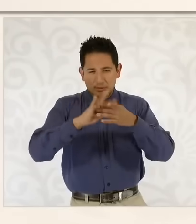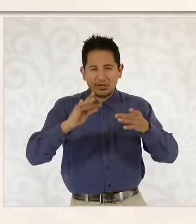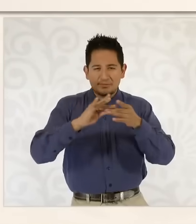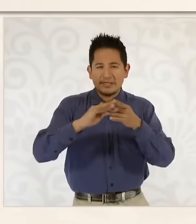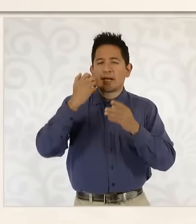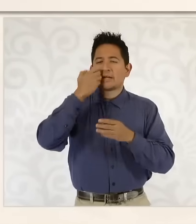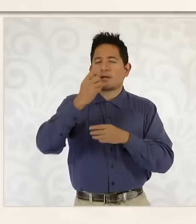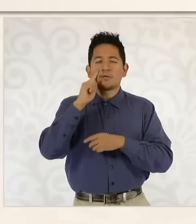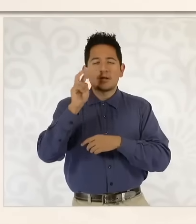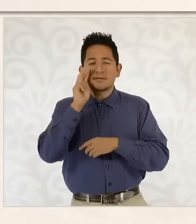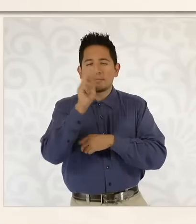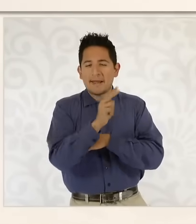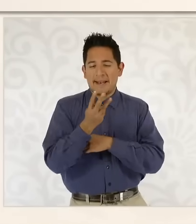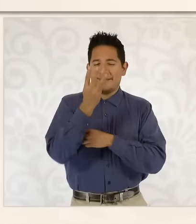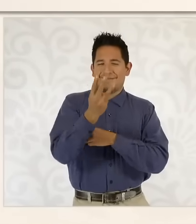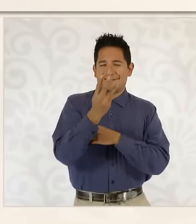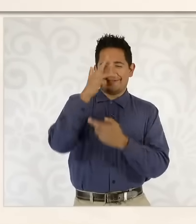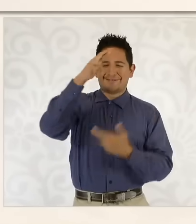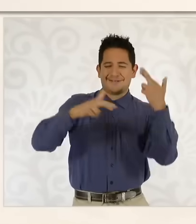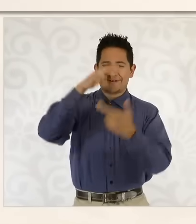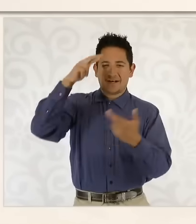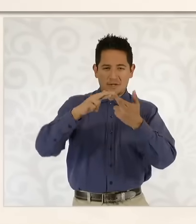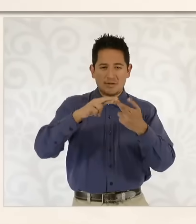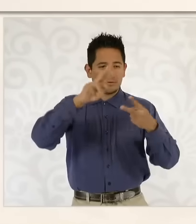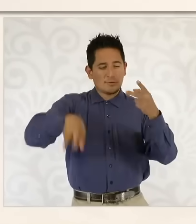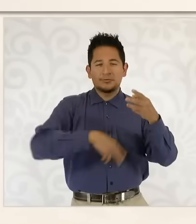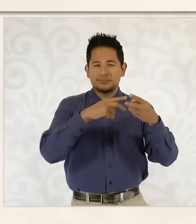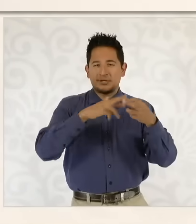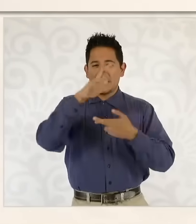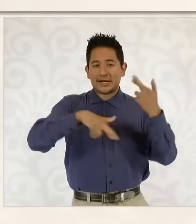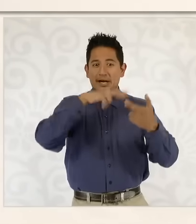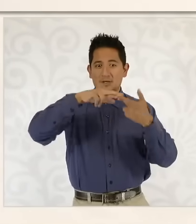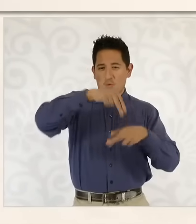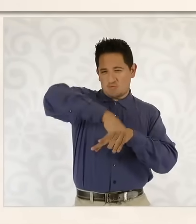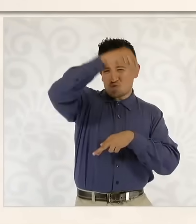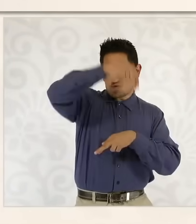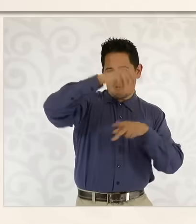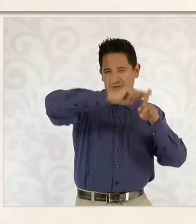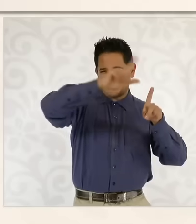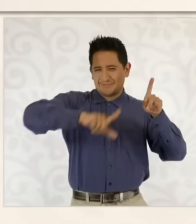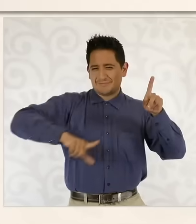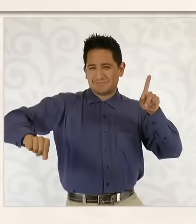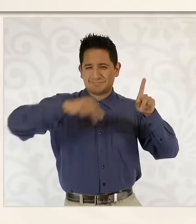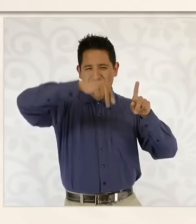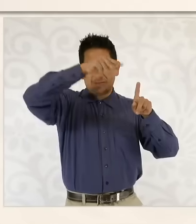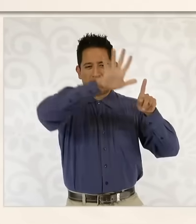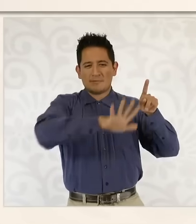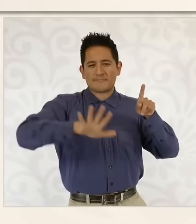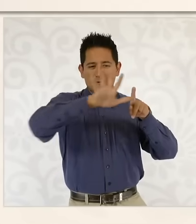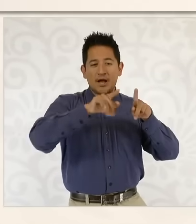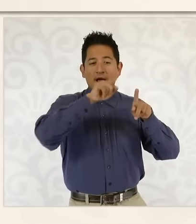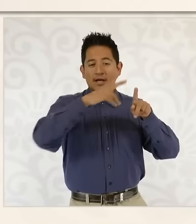zonas. la zona norte del país. Tenemos en total eh 69 proyectos a construirse en este en este periodo